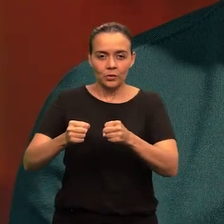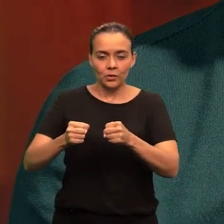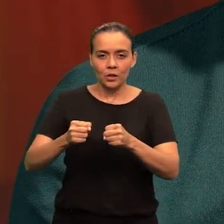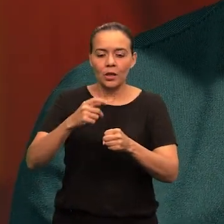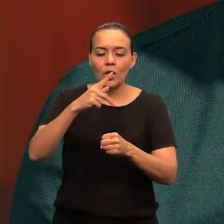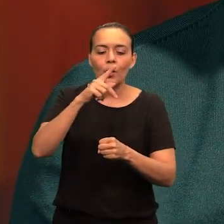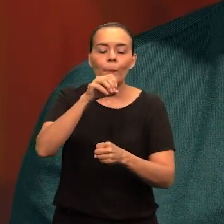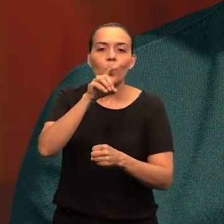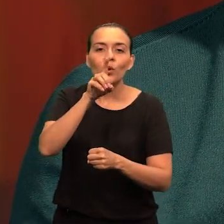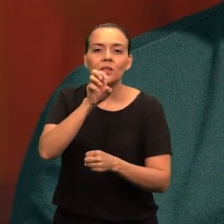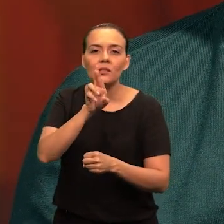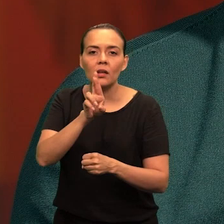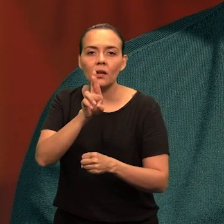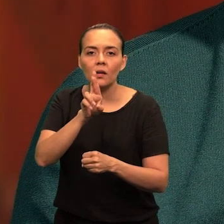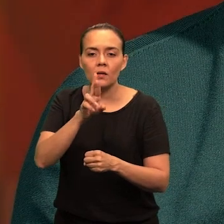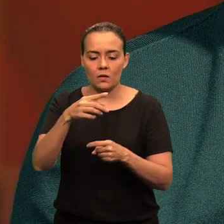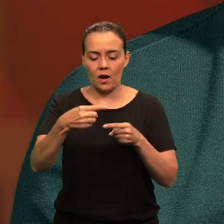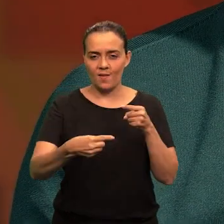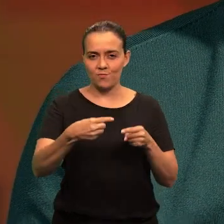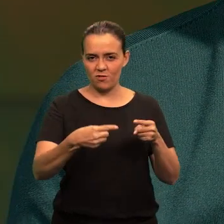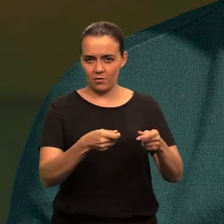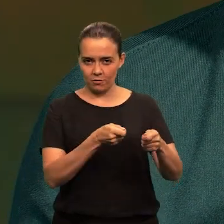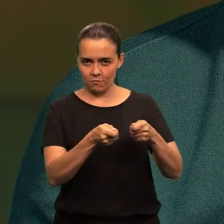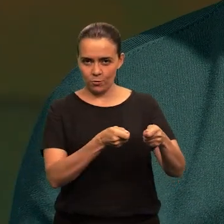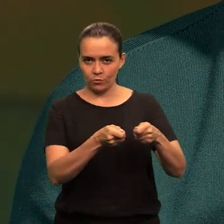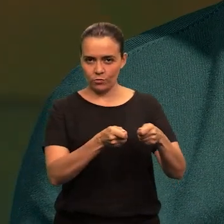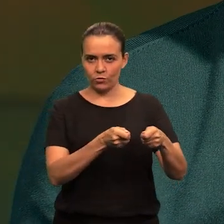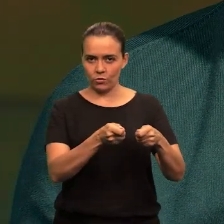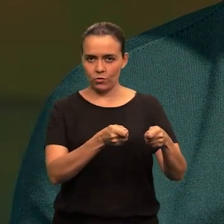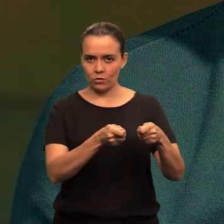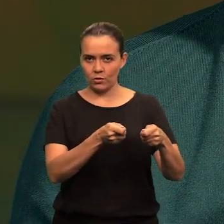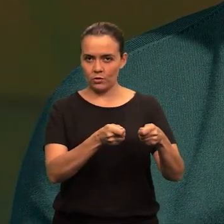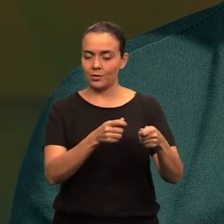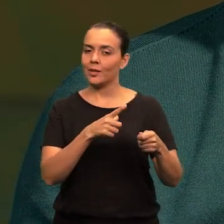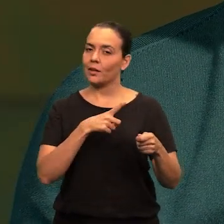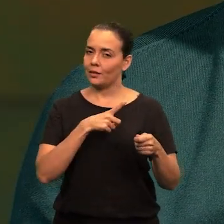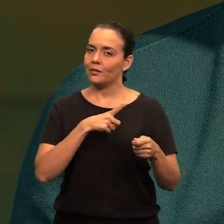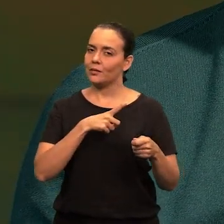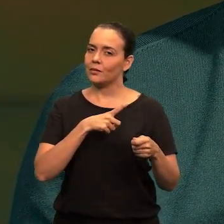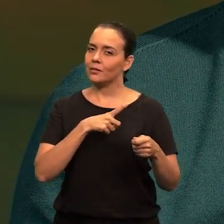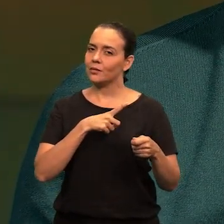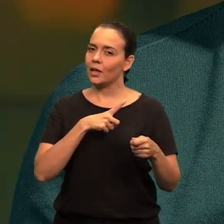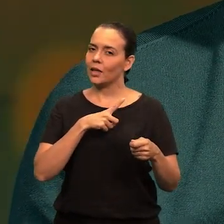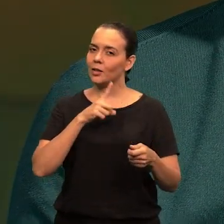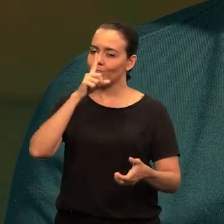está totalmente na mão da política, nós produzimos estados autoritários.